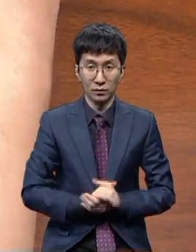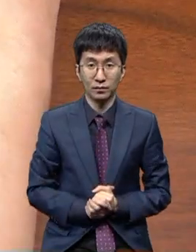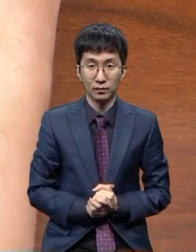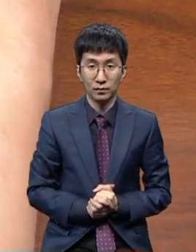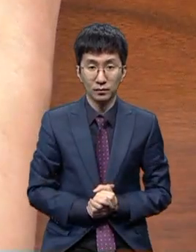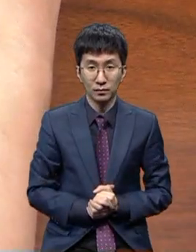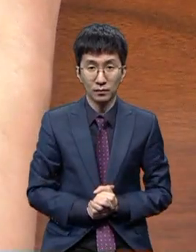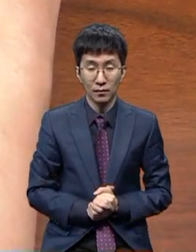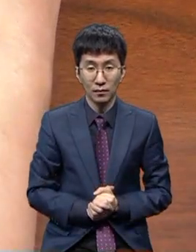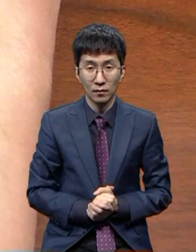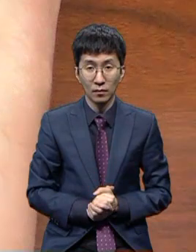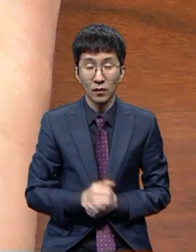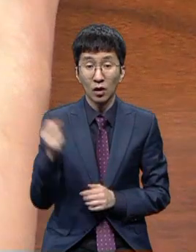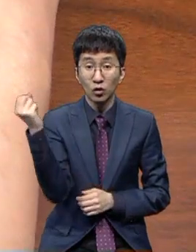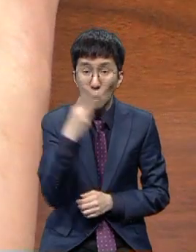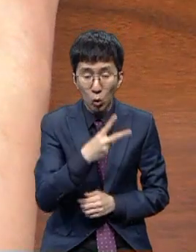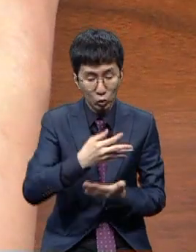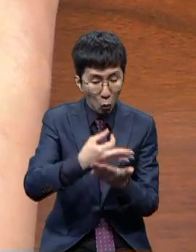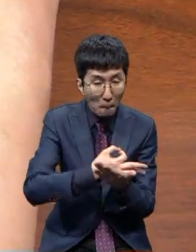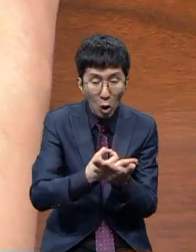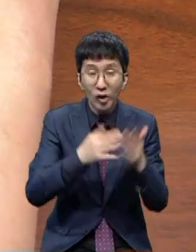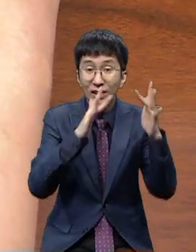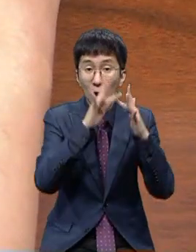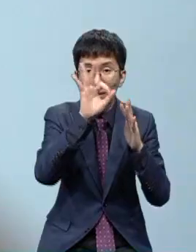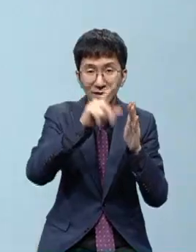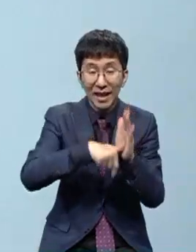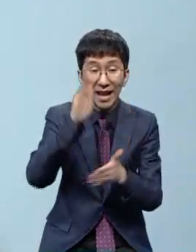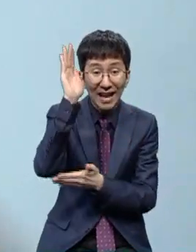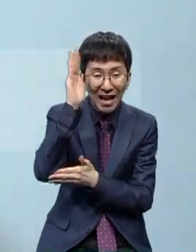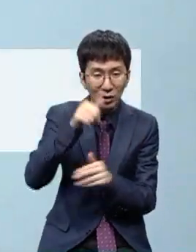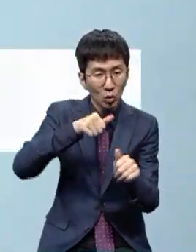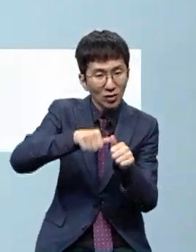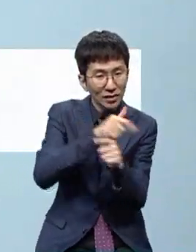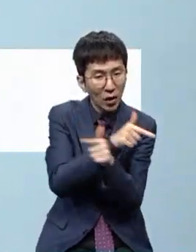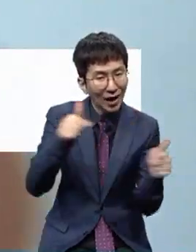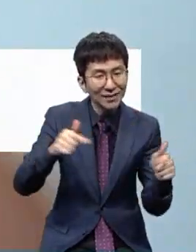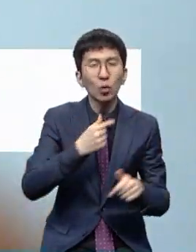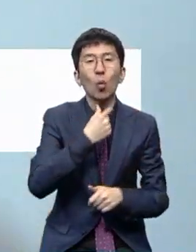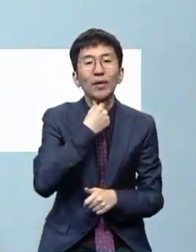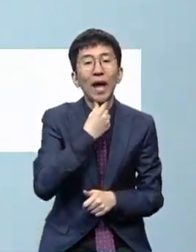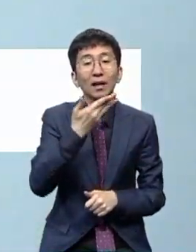(기자) 특히 또 다른 유료 플랫폼에서도 강의와 컨설팅을 판매하려고 했는데 연락